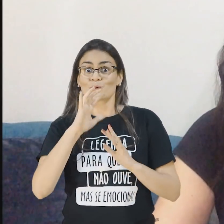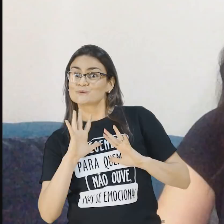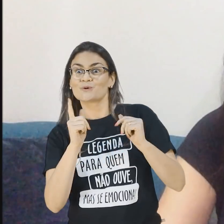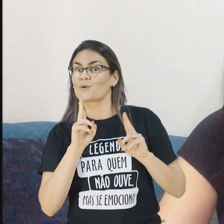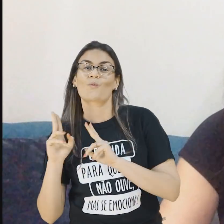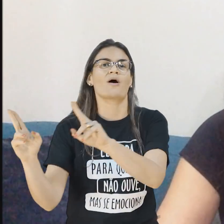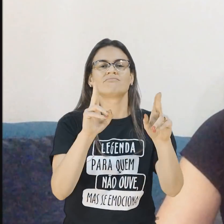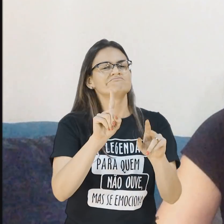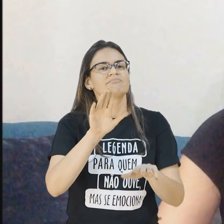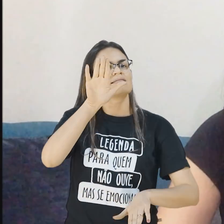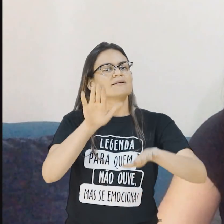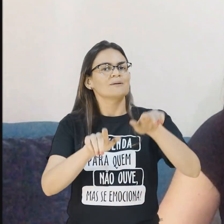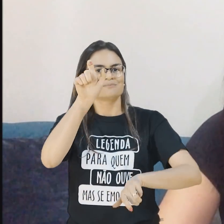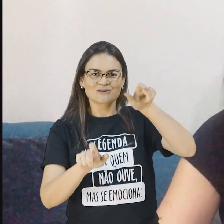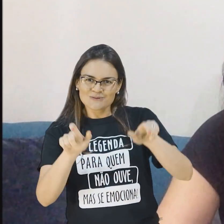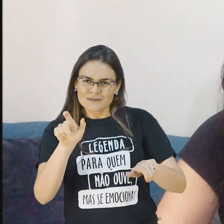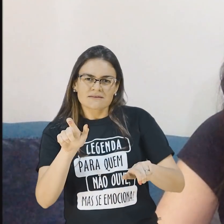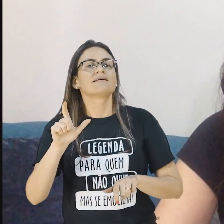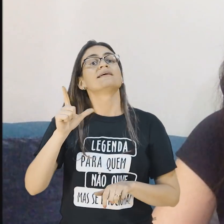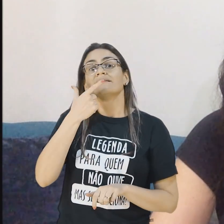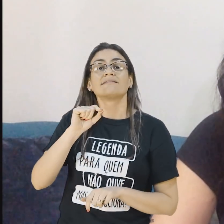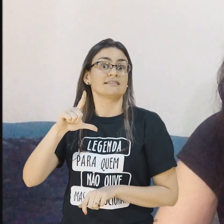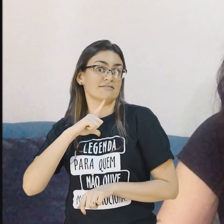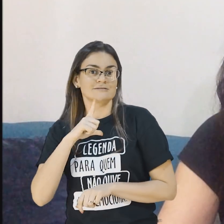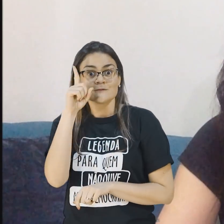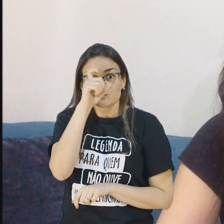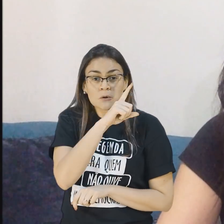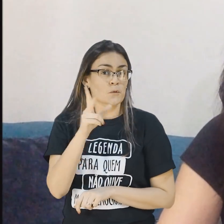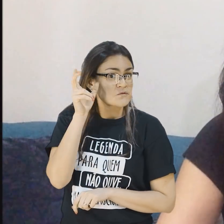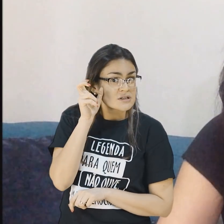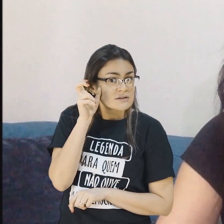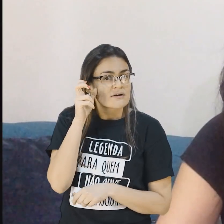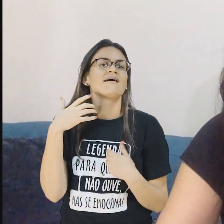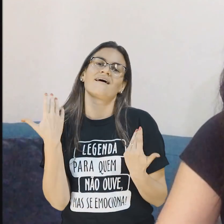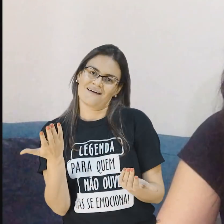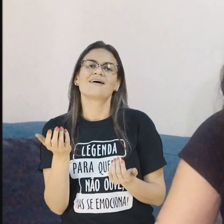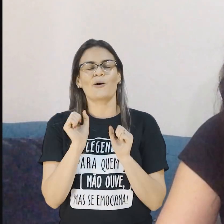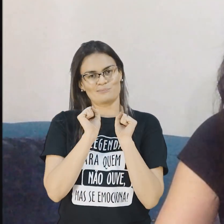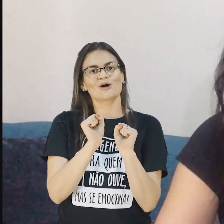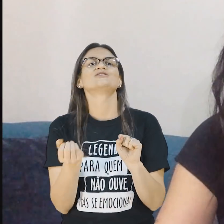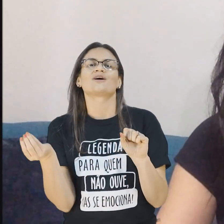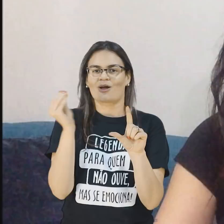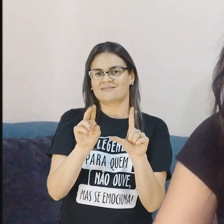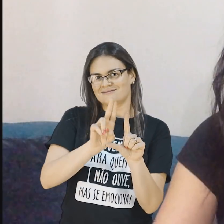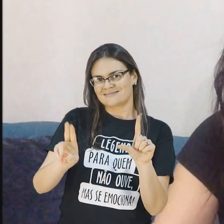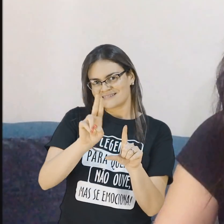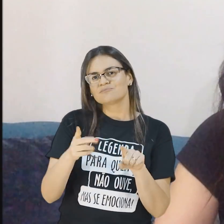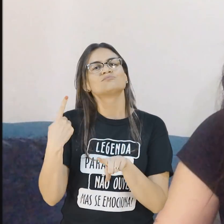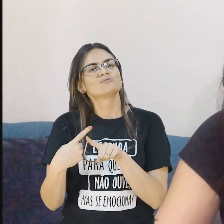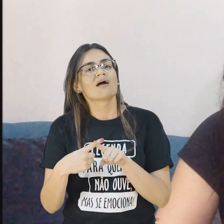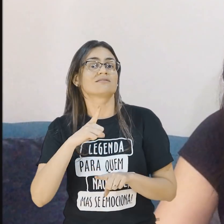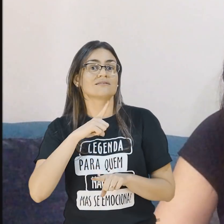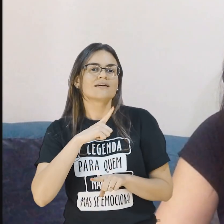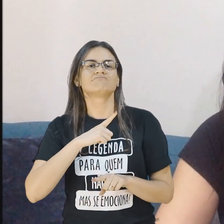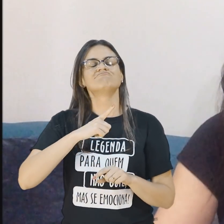em alguns casos. Porque não é todo mundo que tem. Mas pra quem não tem dificuldade de ouvir, mesmo com implante,